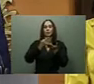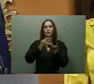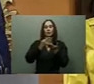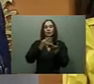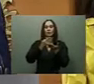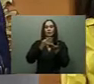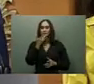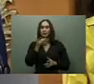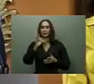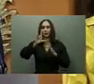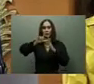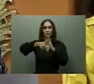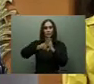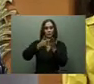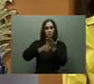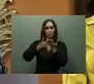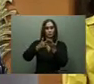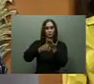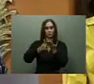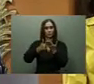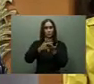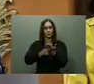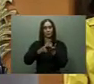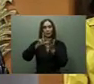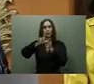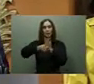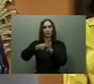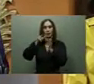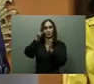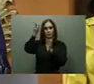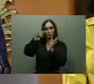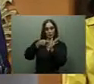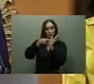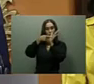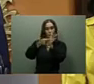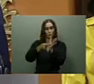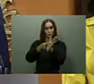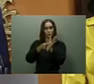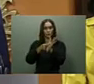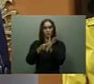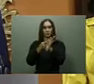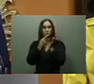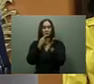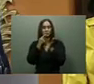Todavía el gobierno no ha informado si cumplió esta meta de entregar las 300 mil tarjetas.